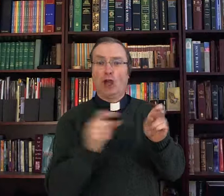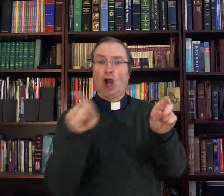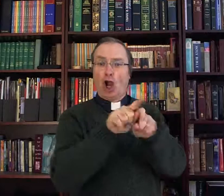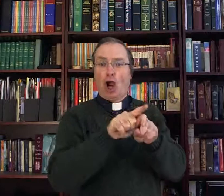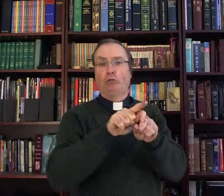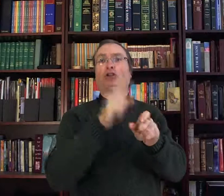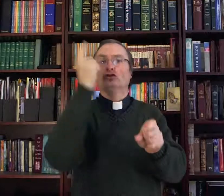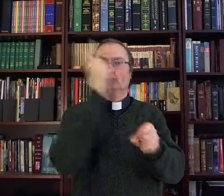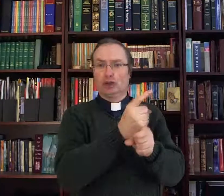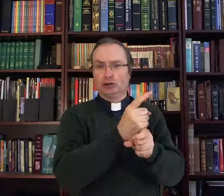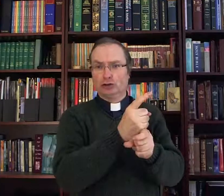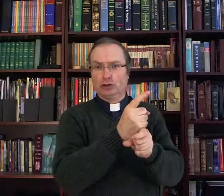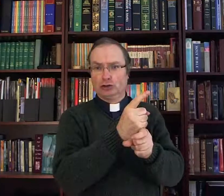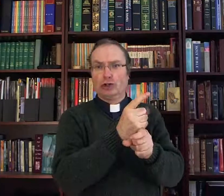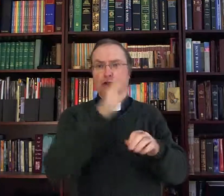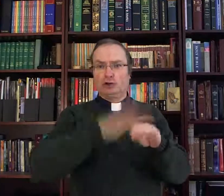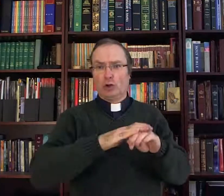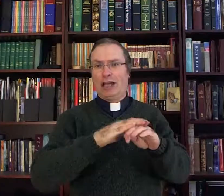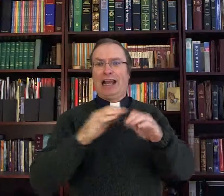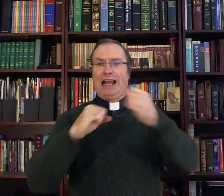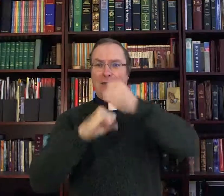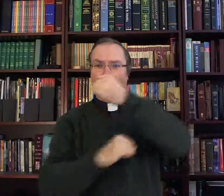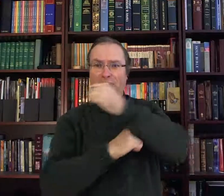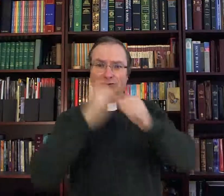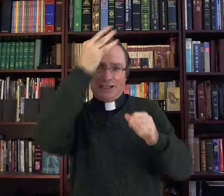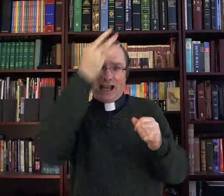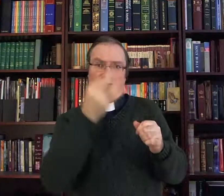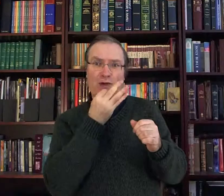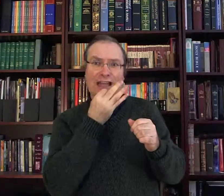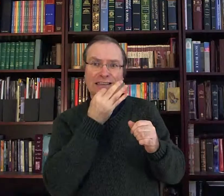comme justes sur la base de la foi,